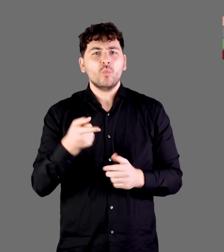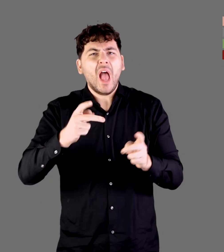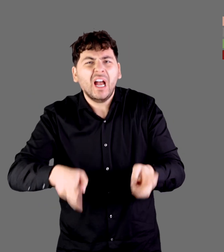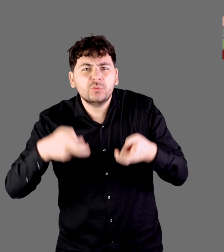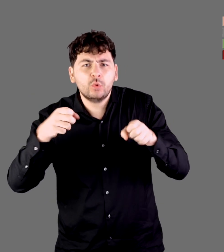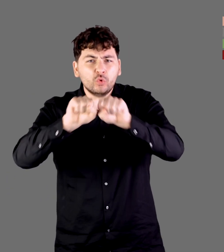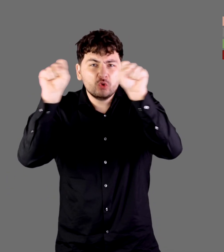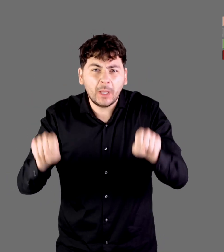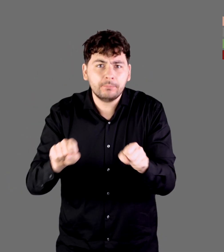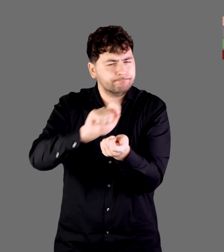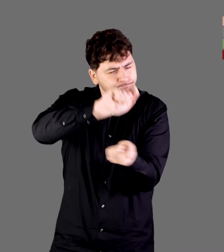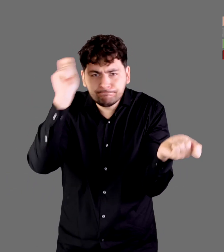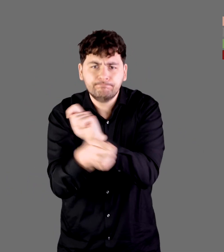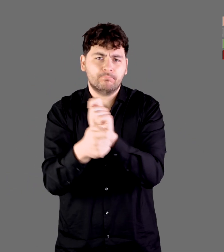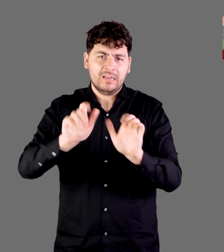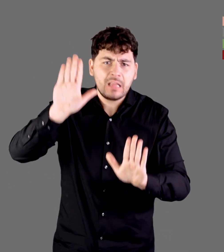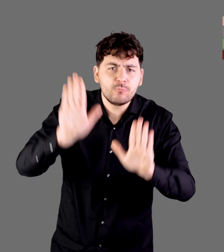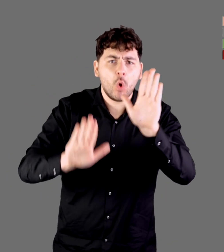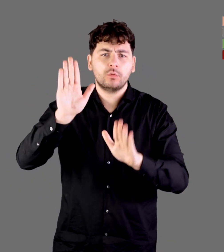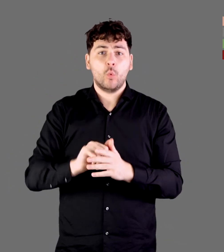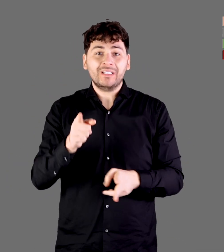sowie die Demokratisierung des Erziehungssystems,